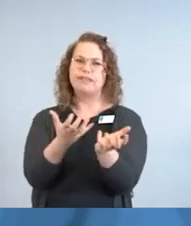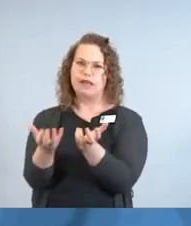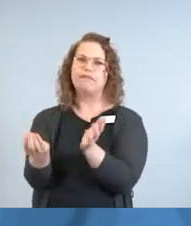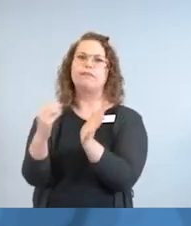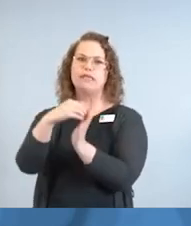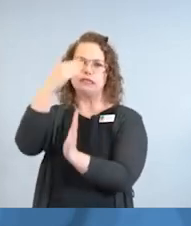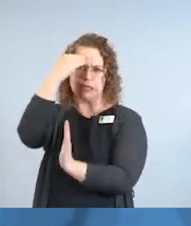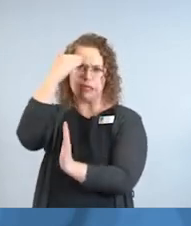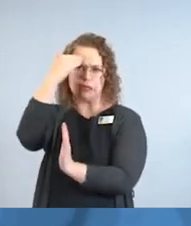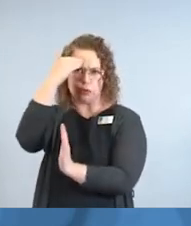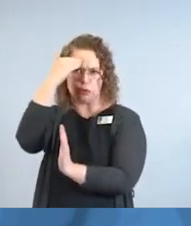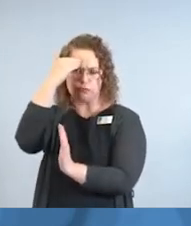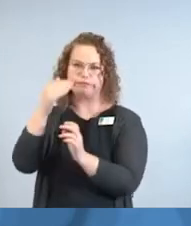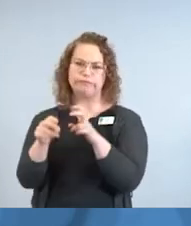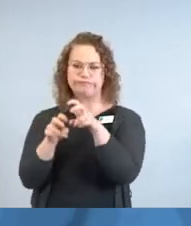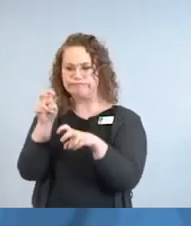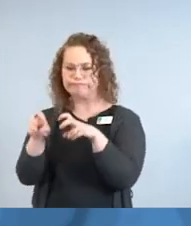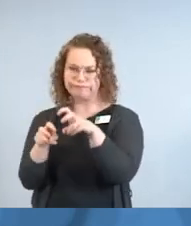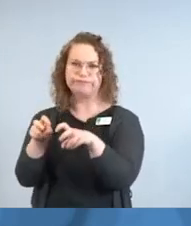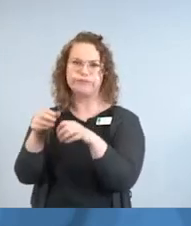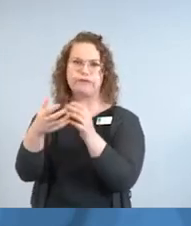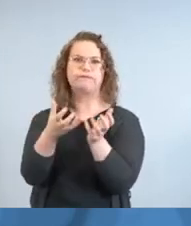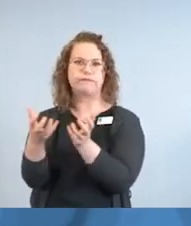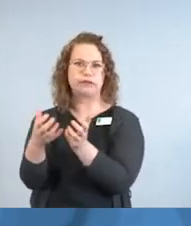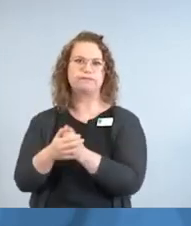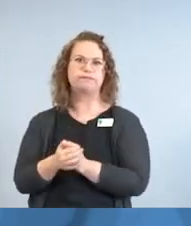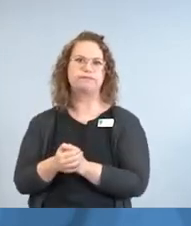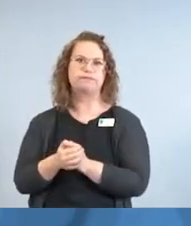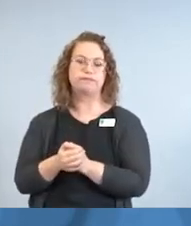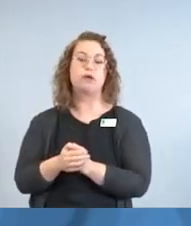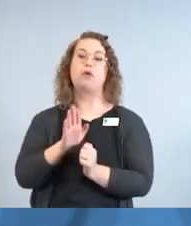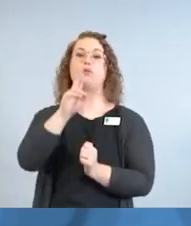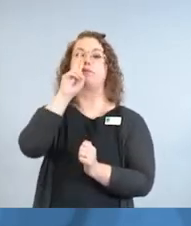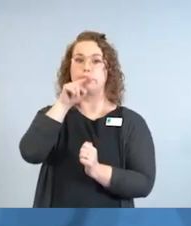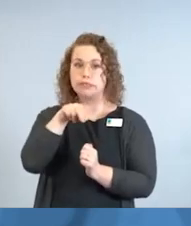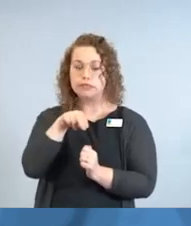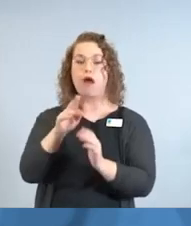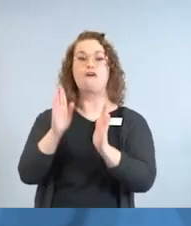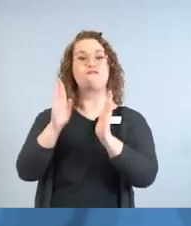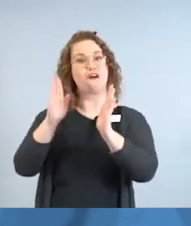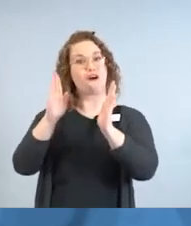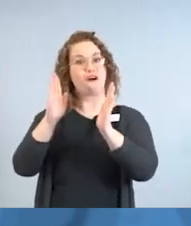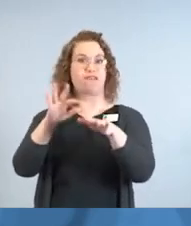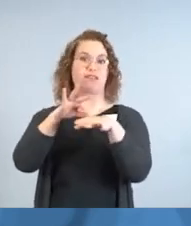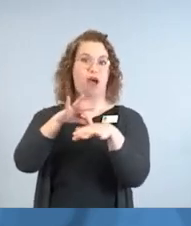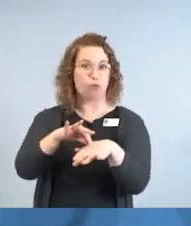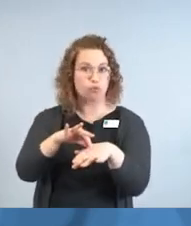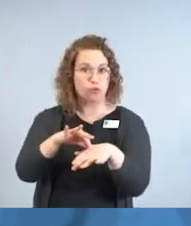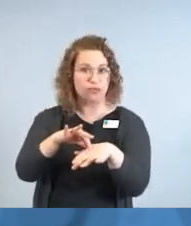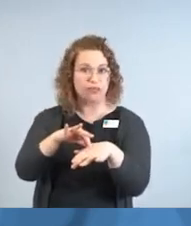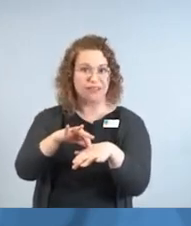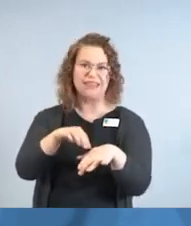On todennäköistä, että vakavissa tautimuodissa solusitoinen immuniteetti on tärkeämpää.